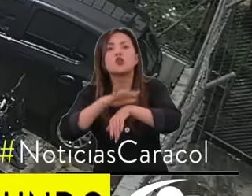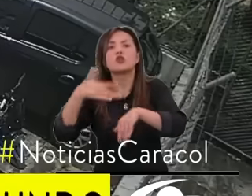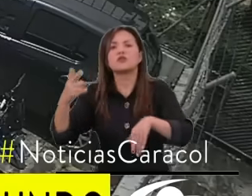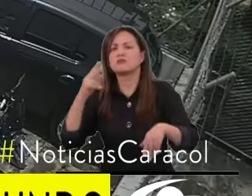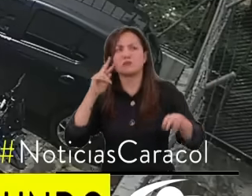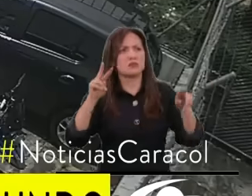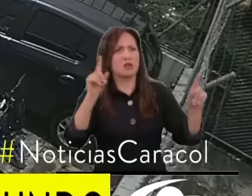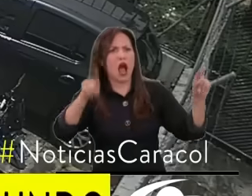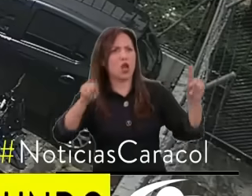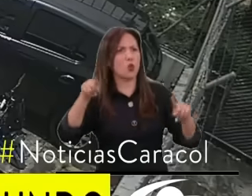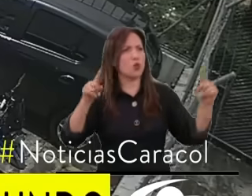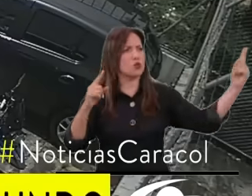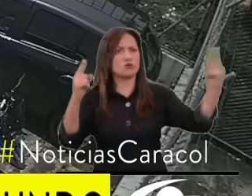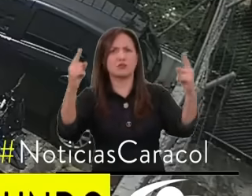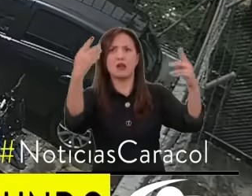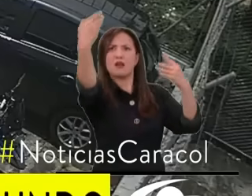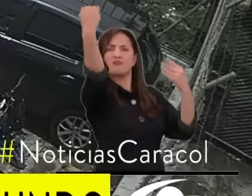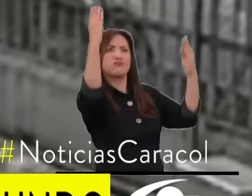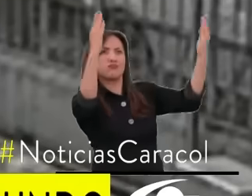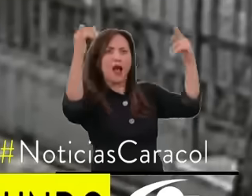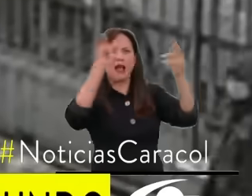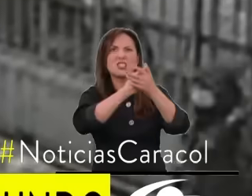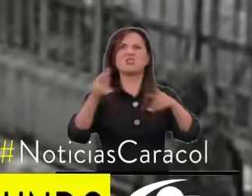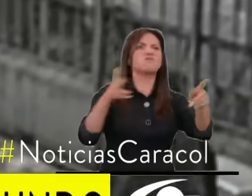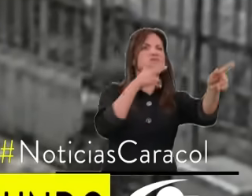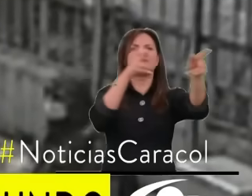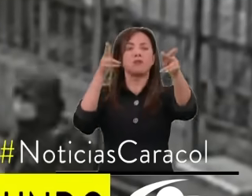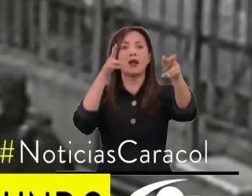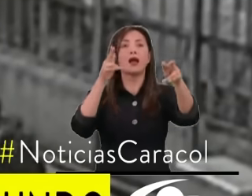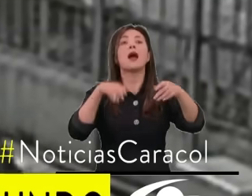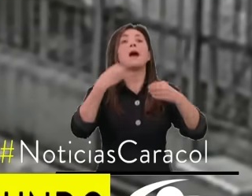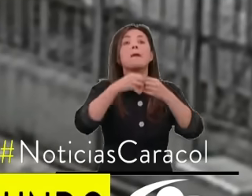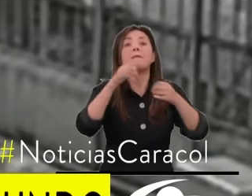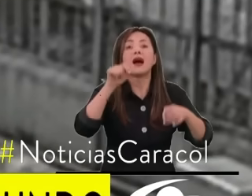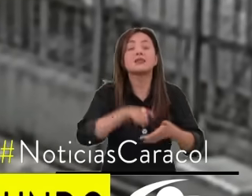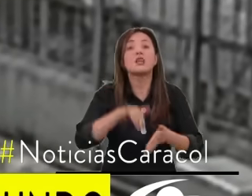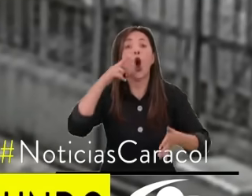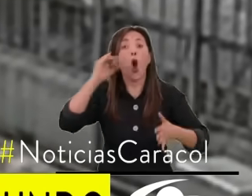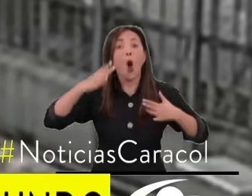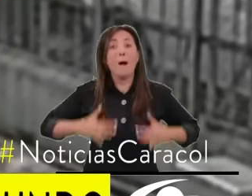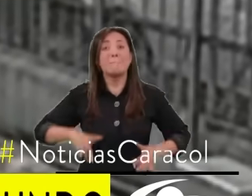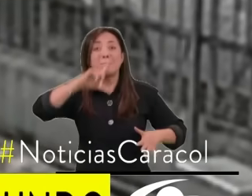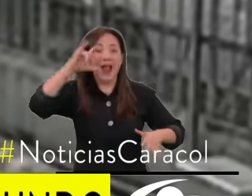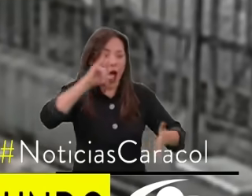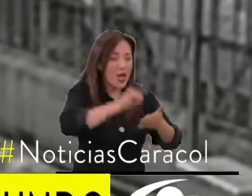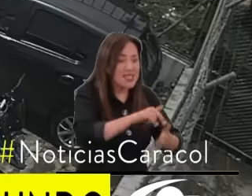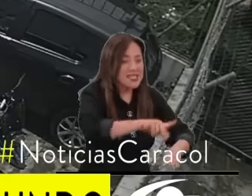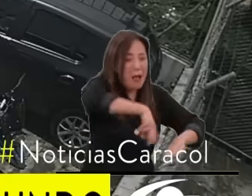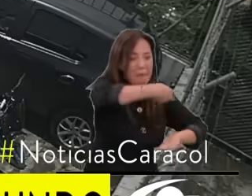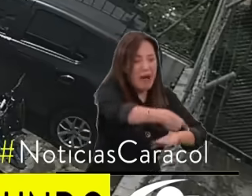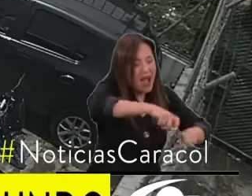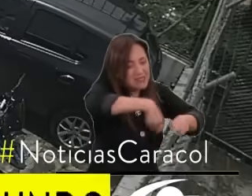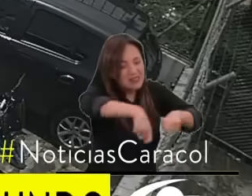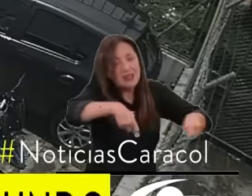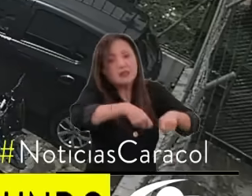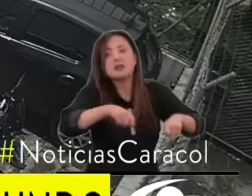al lugar en total, 19 sujetos hacen parte del atraco hasta